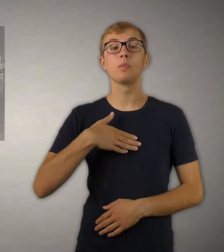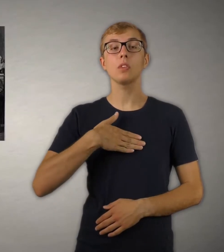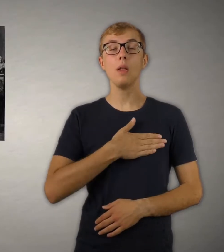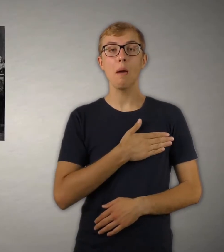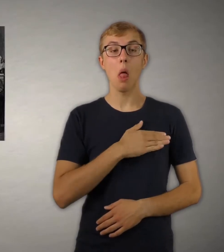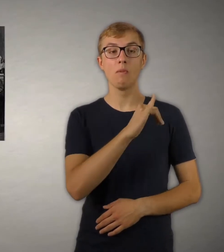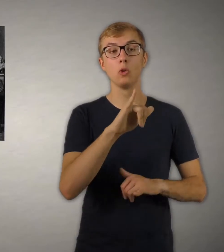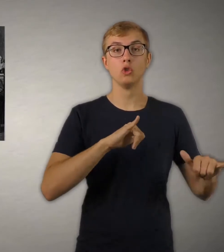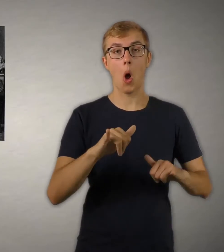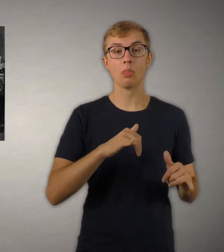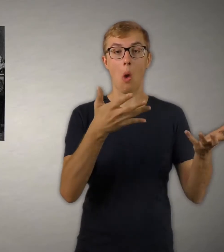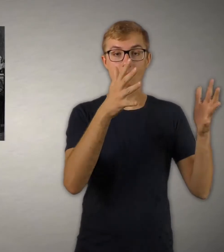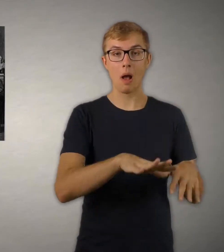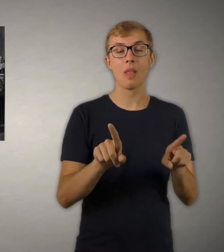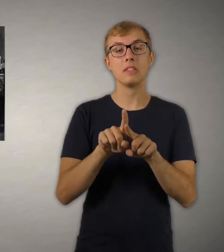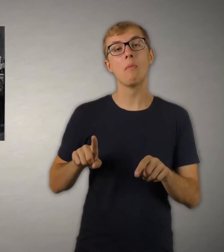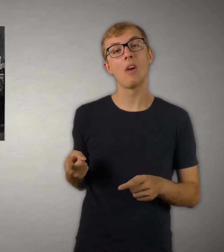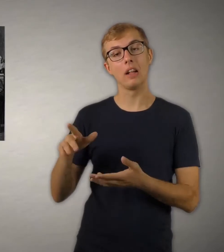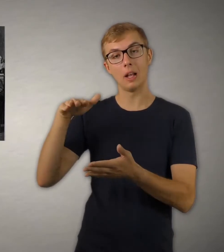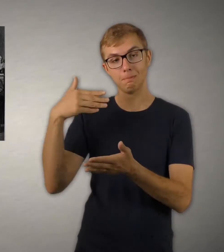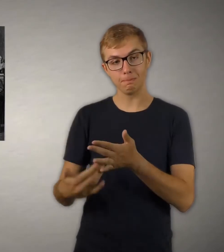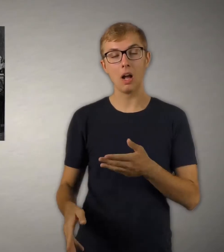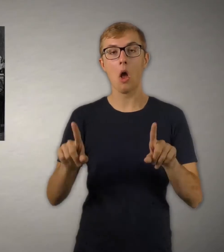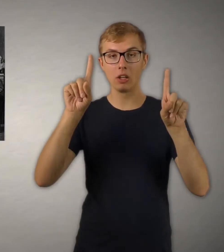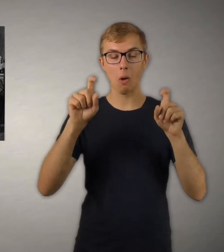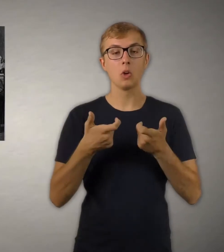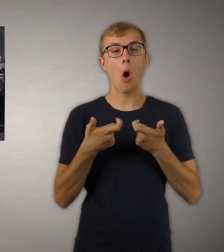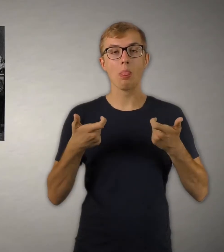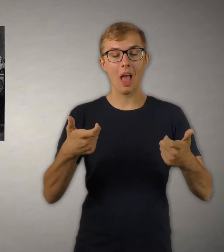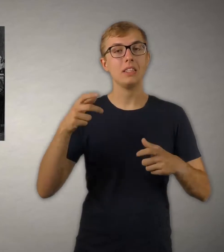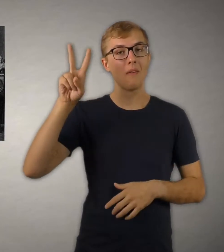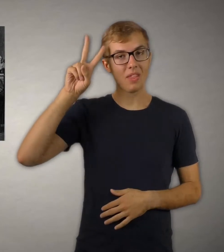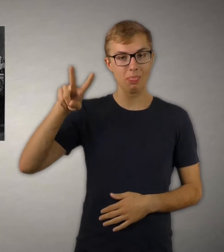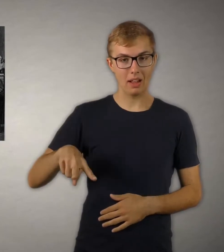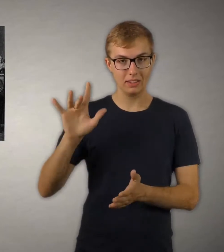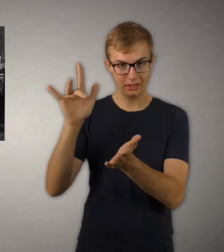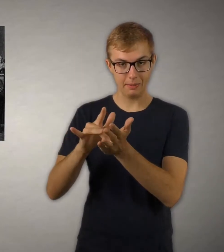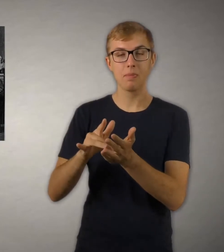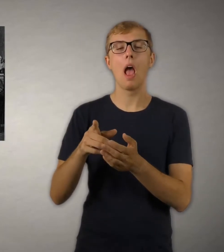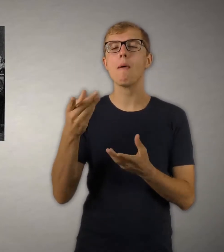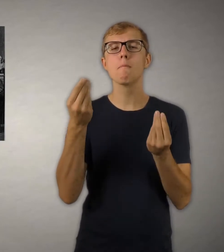Po upadku Napoleona i porażce Francji rozpoczął się Kongres Wiedeński.